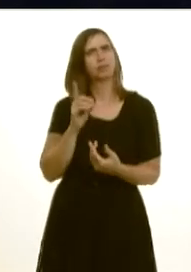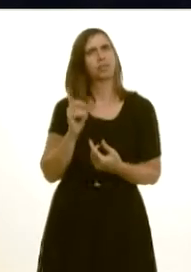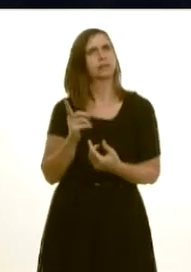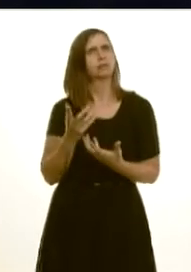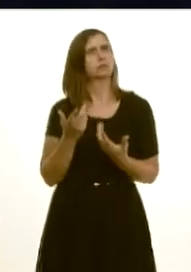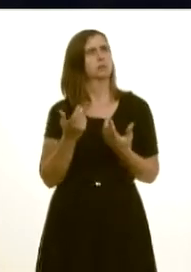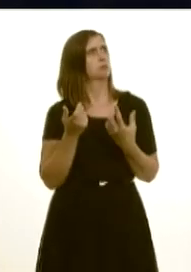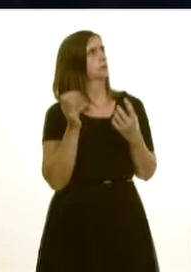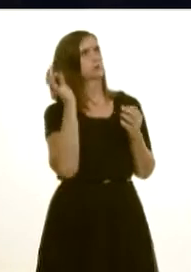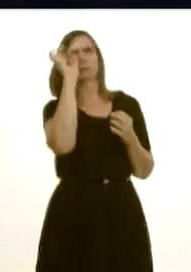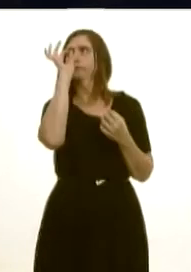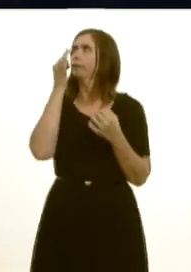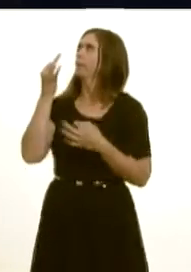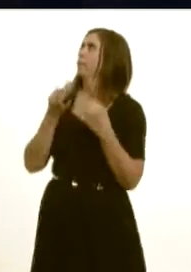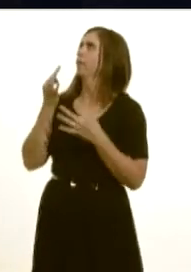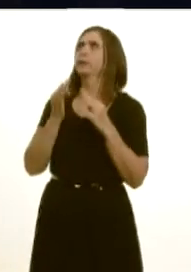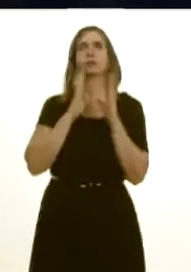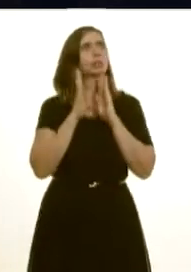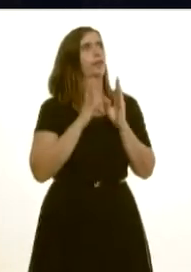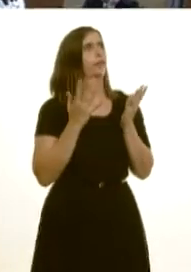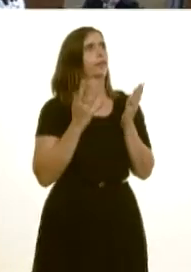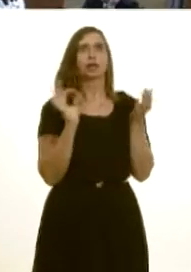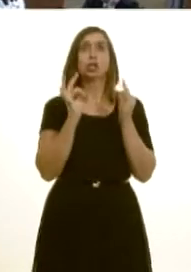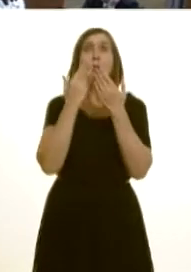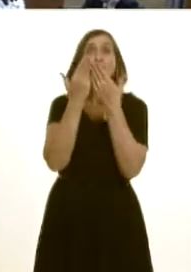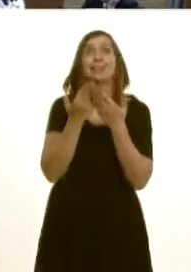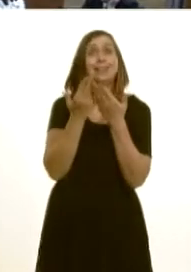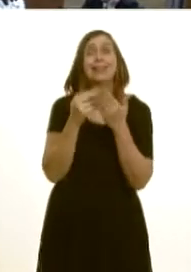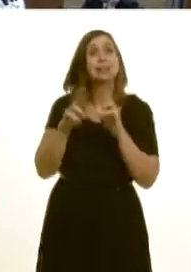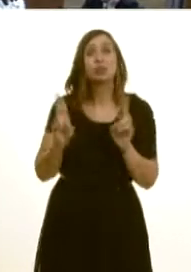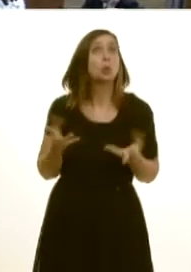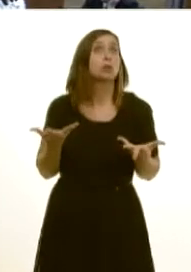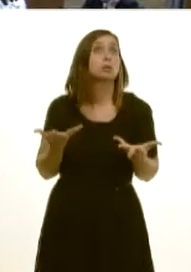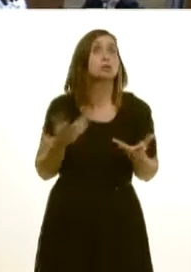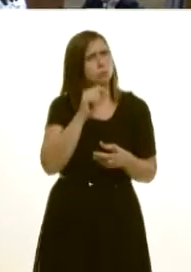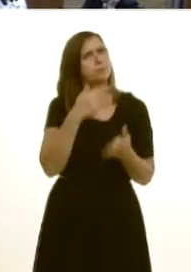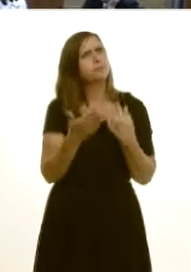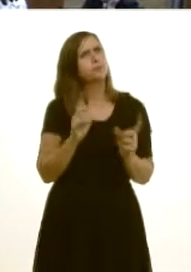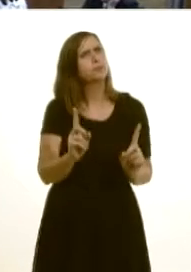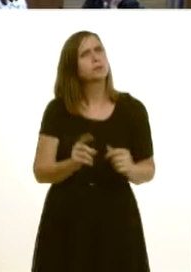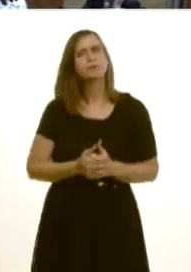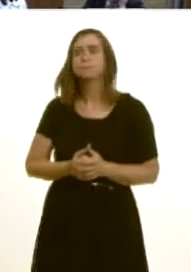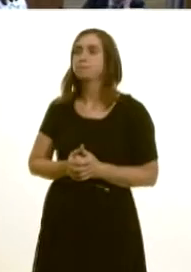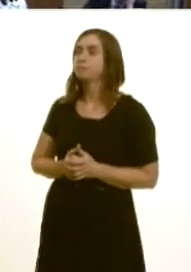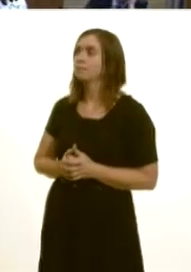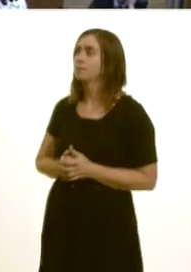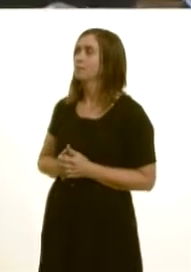ffaith nad ydynt yn astudio’r pwnc yn ein hysgolion ni? Carwyn Jones: Nid yw hwnnw’n gwestiwn rhwydd i’w ateb—rydym i gyd yn gwybod hynny fel